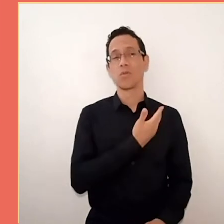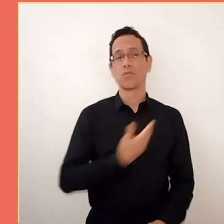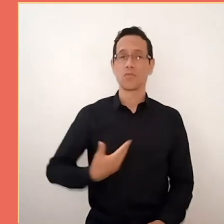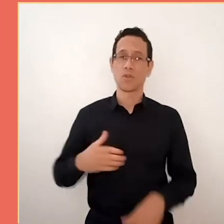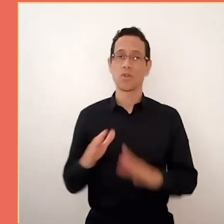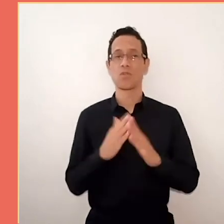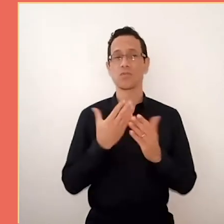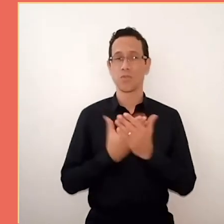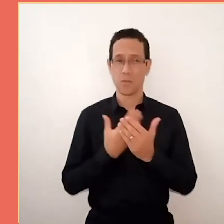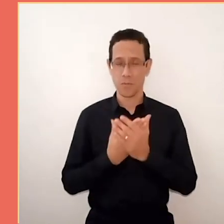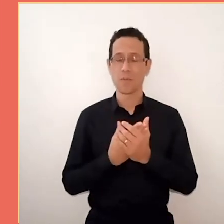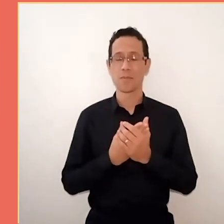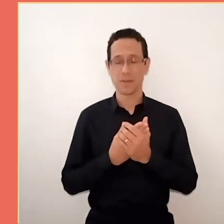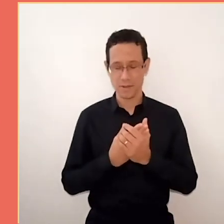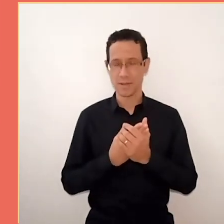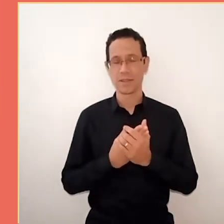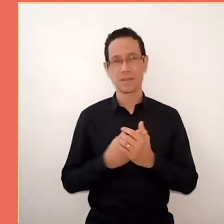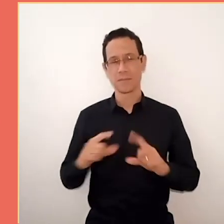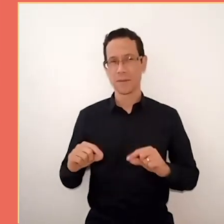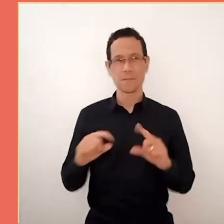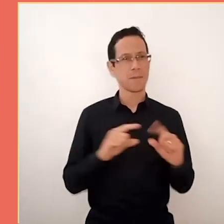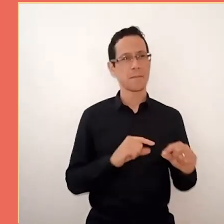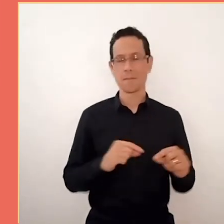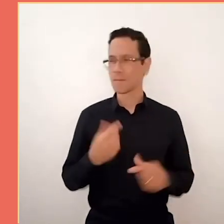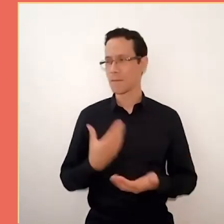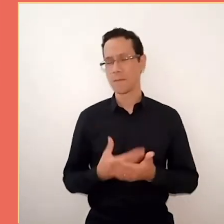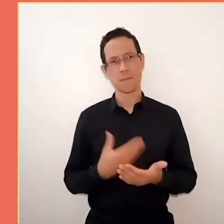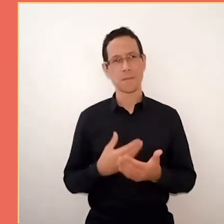E aí essa discussão eu senti que pôs uma pimenta,